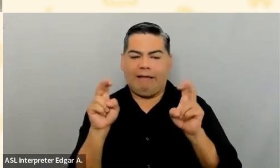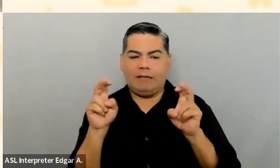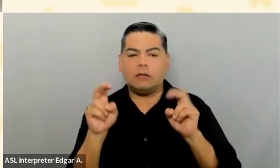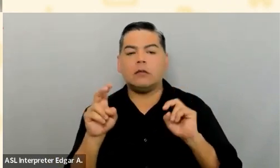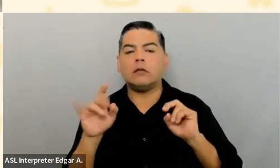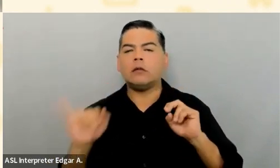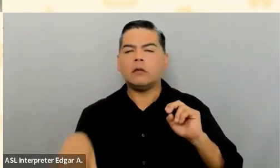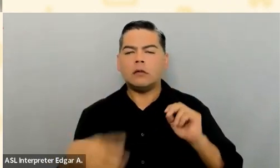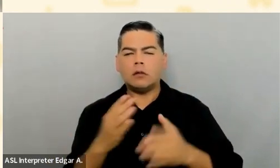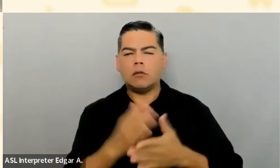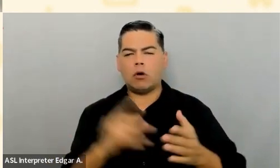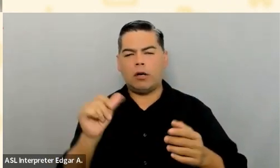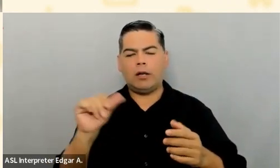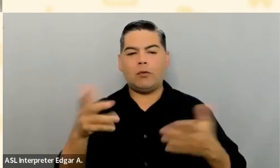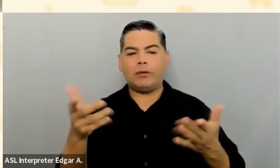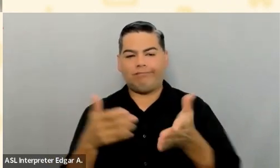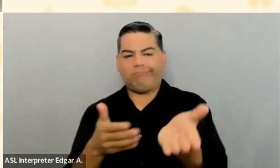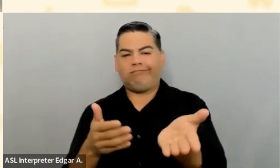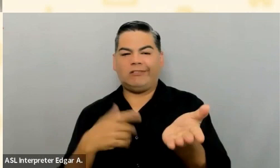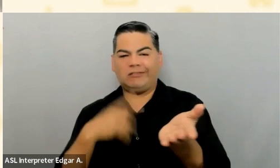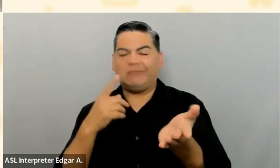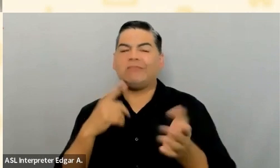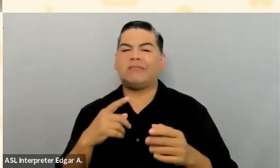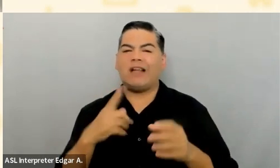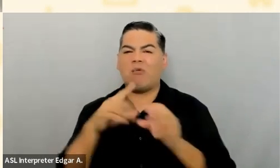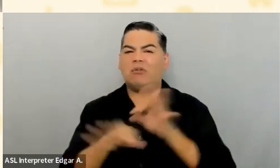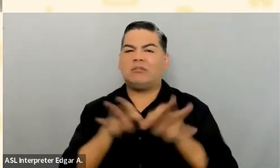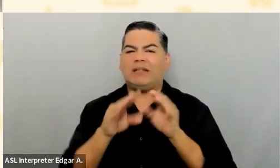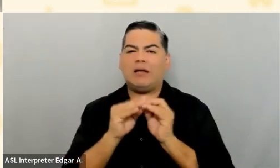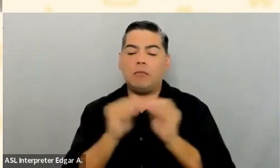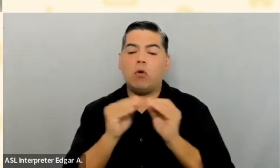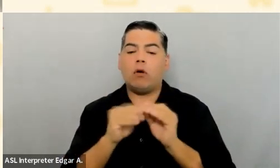en la parte A de ATAG, y lo abordo un poco más a través de las diapositivas,